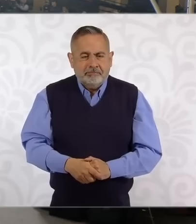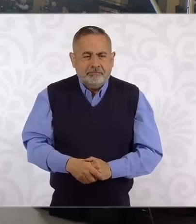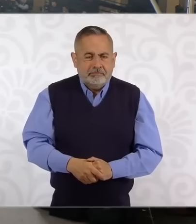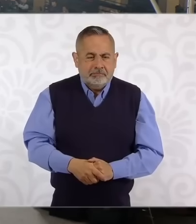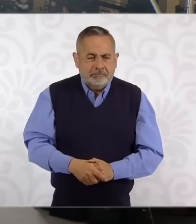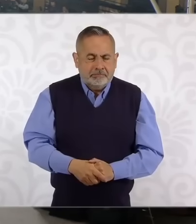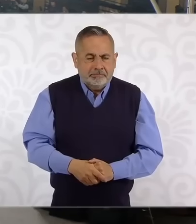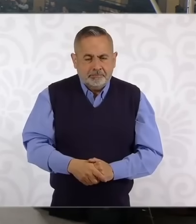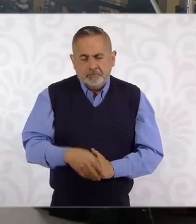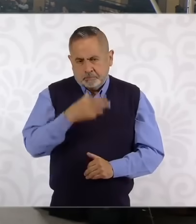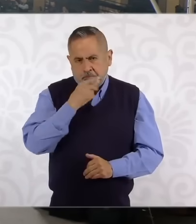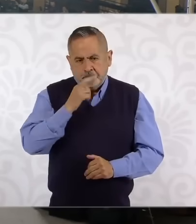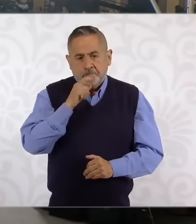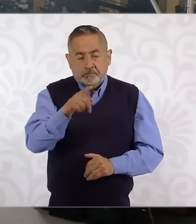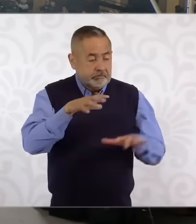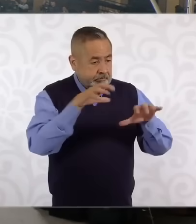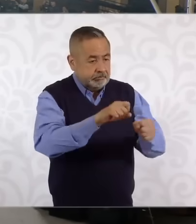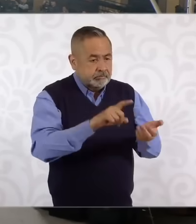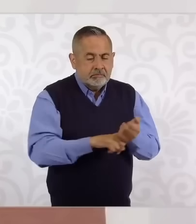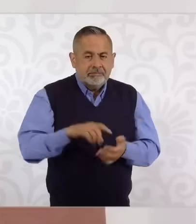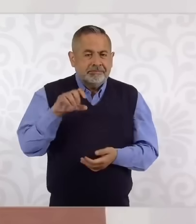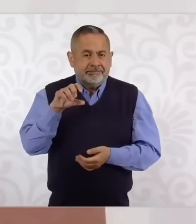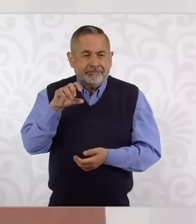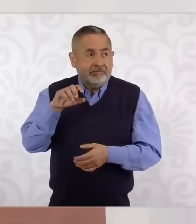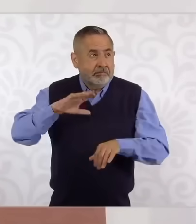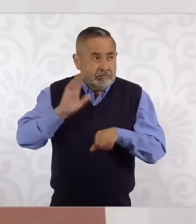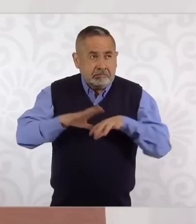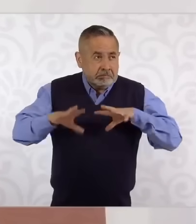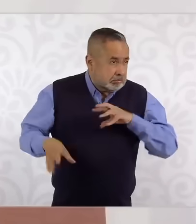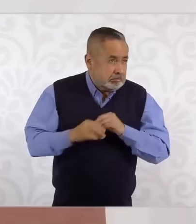Este este aseguramiento se suma a las 60 toneladas ya en lo que va de la administración de la